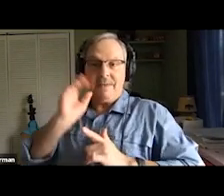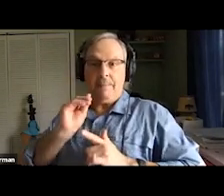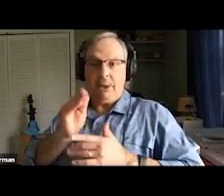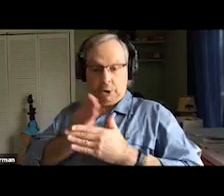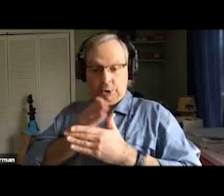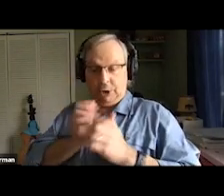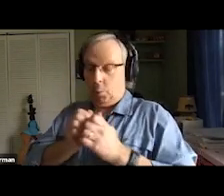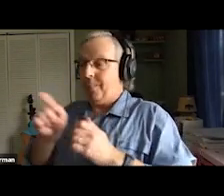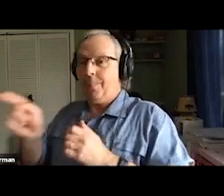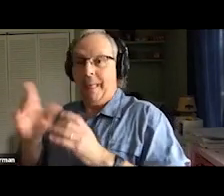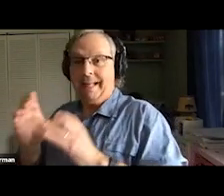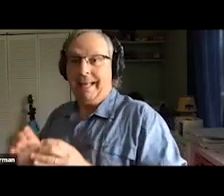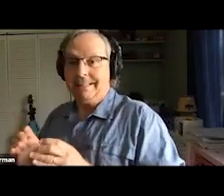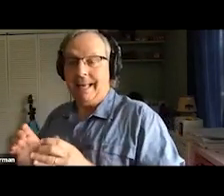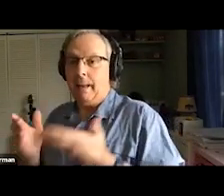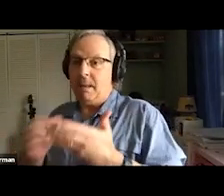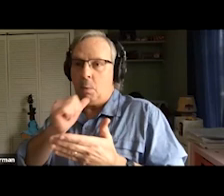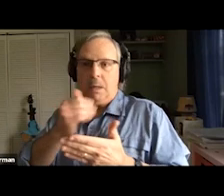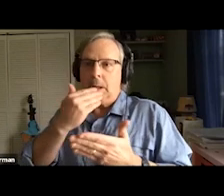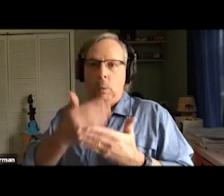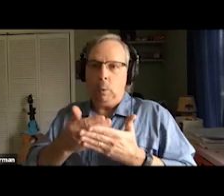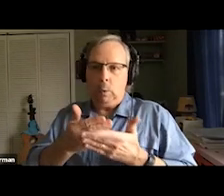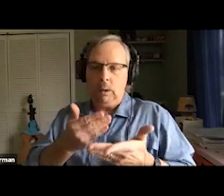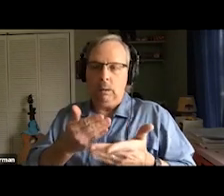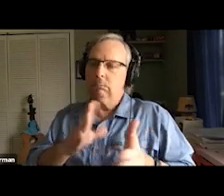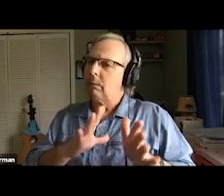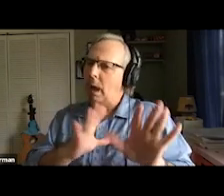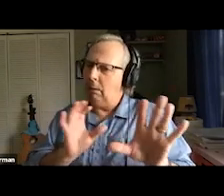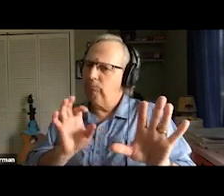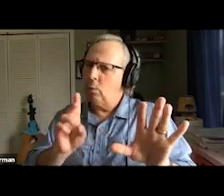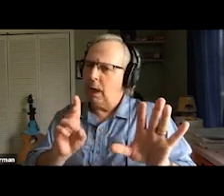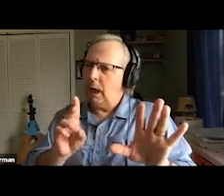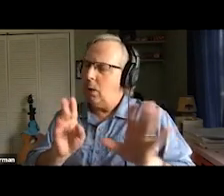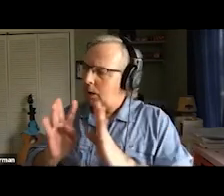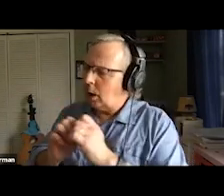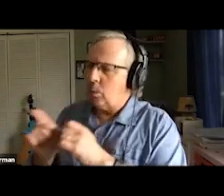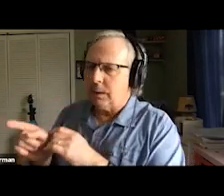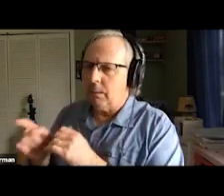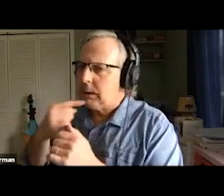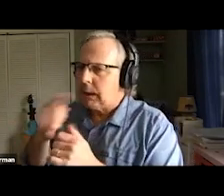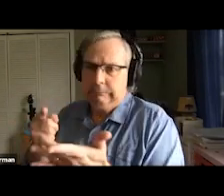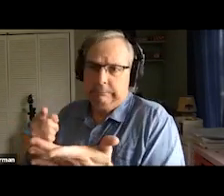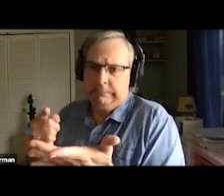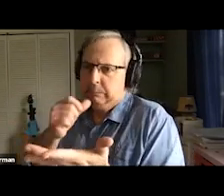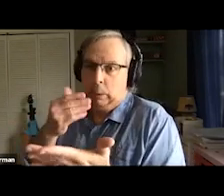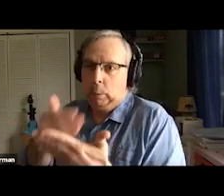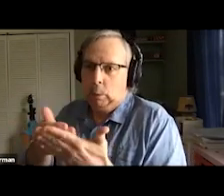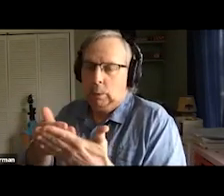Puede que no seamos buenos en eso, ¿verdad? Y eso está bien. Y creo que está bien hablar de eso con nuestros clientes, porque es real y es una experiencia